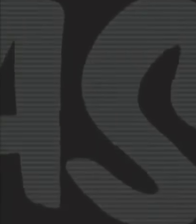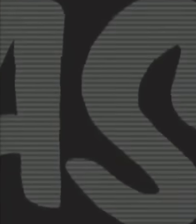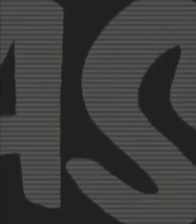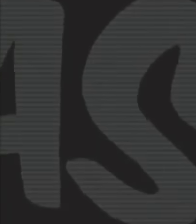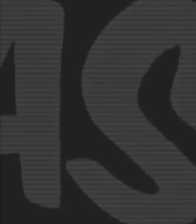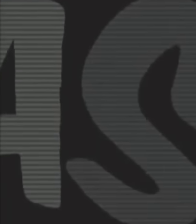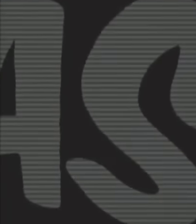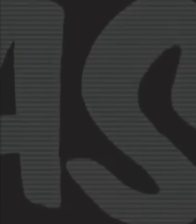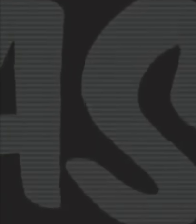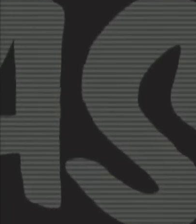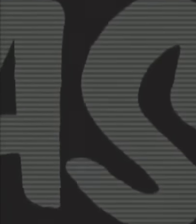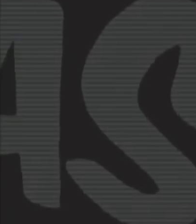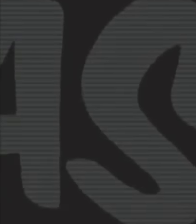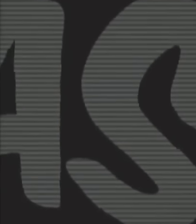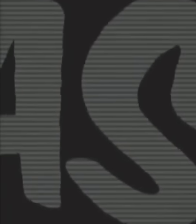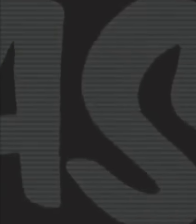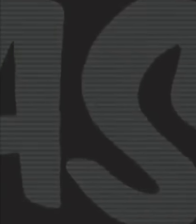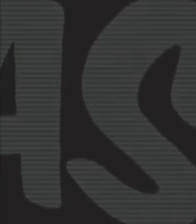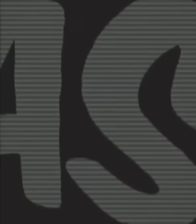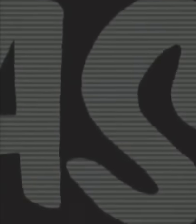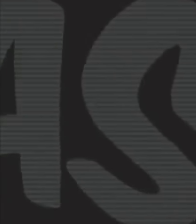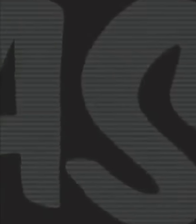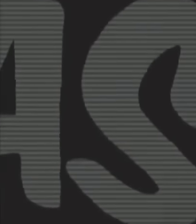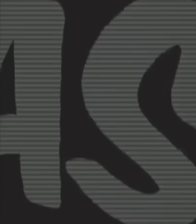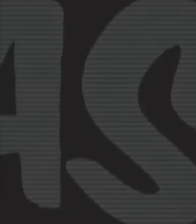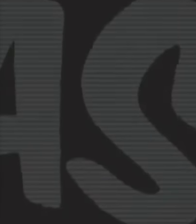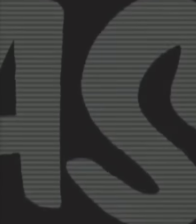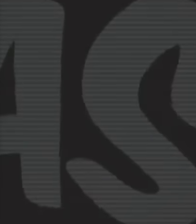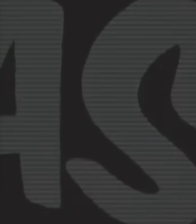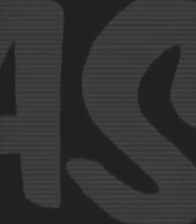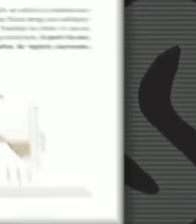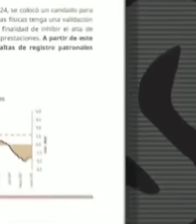en un diario de circulación nacional responden a una limpieza de registros administrativos y